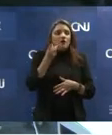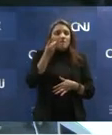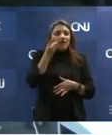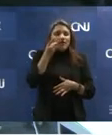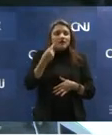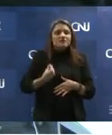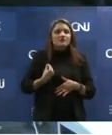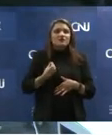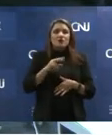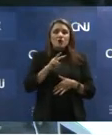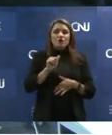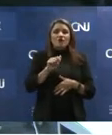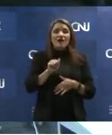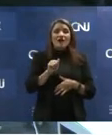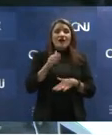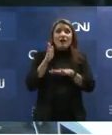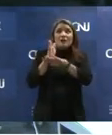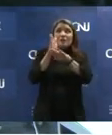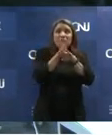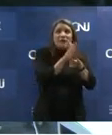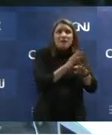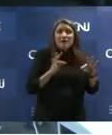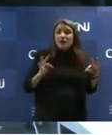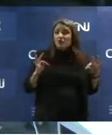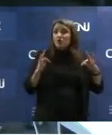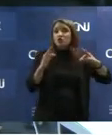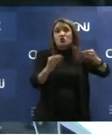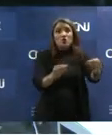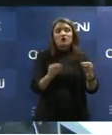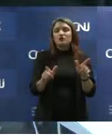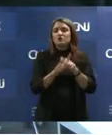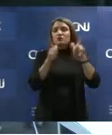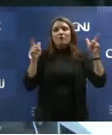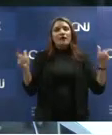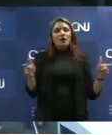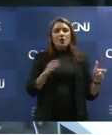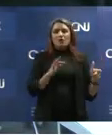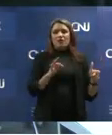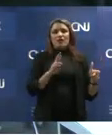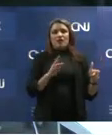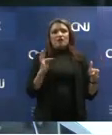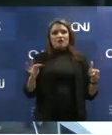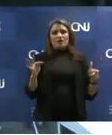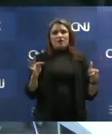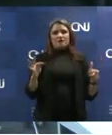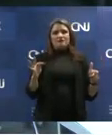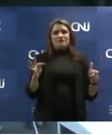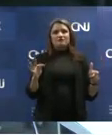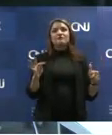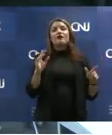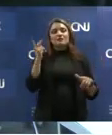todas as varas do maior tribunal do trabalho do país, que é o Tribunal de São Paulo.